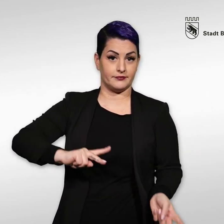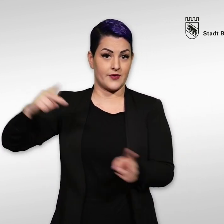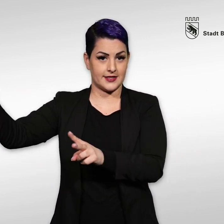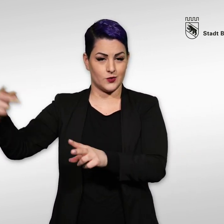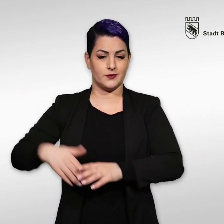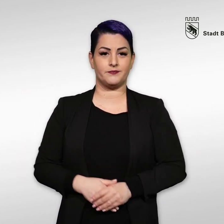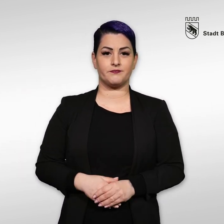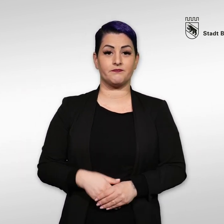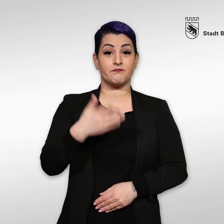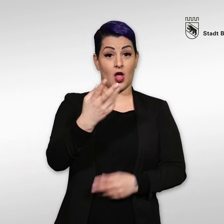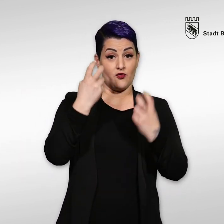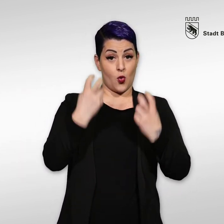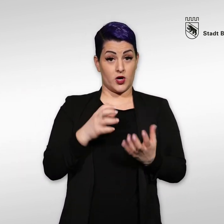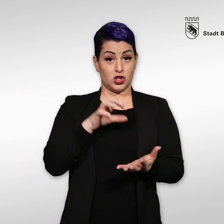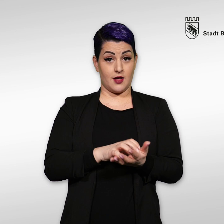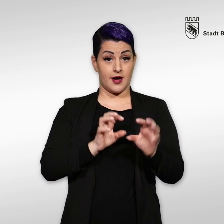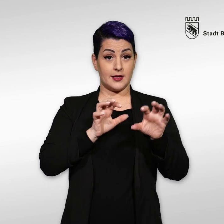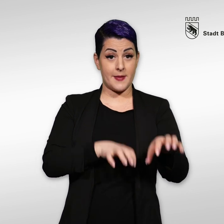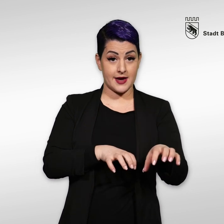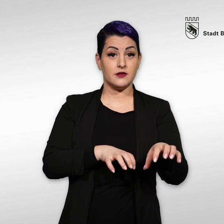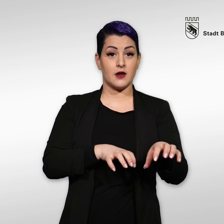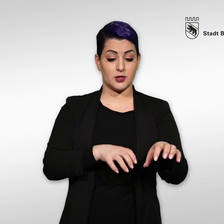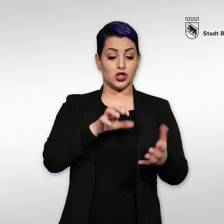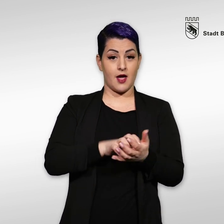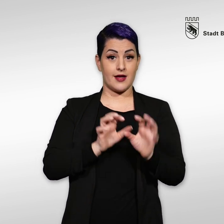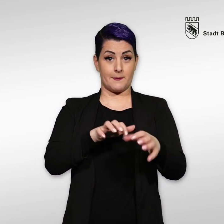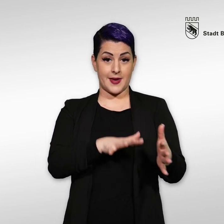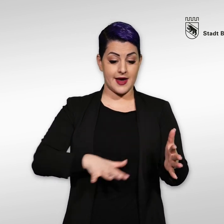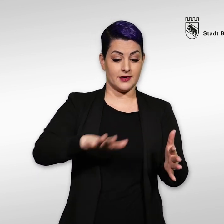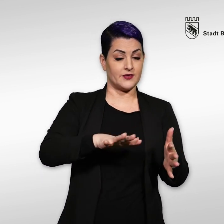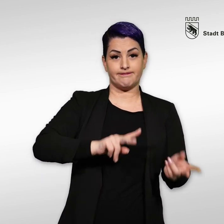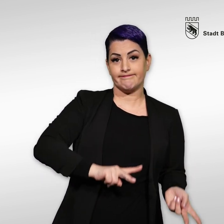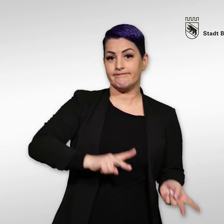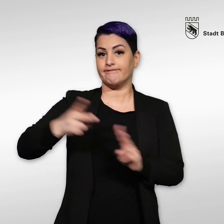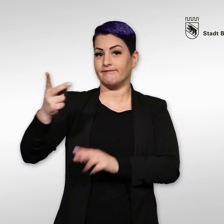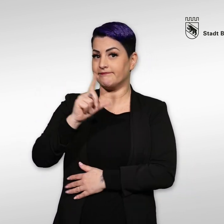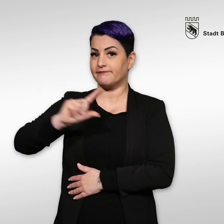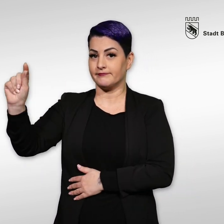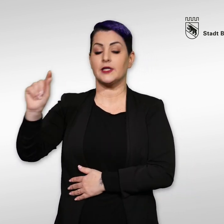Sie wohnen in der Stadt Bern. Sie ziehen aus der Stadt Bern weg. Bitte melden Sie uns das.